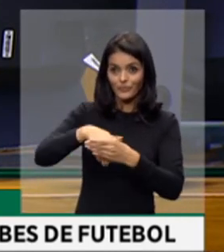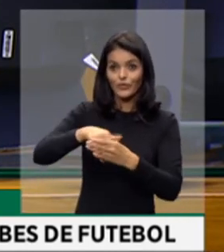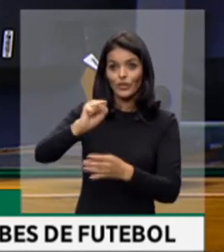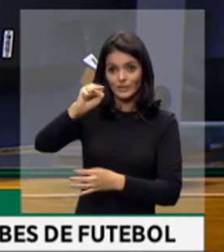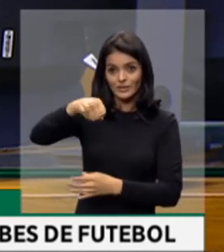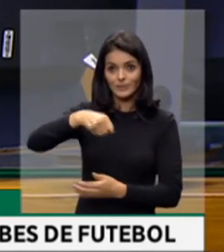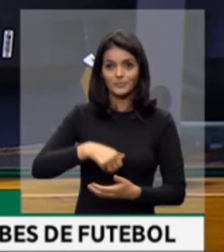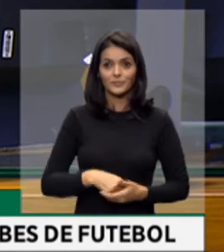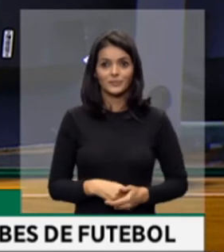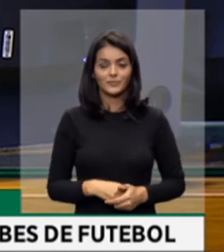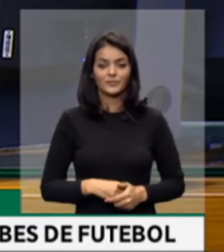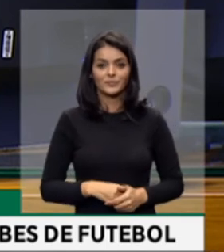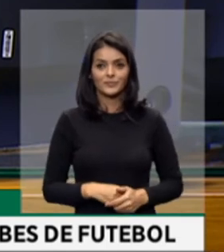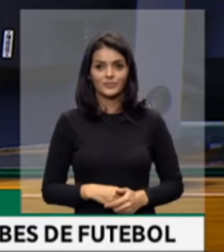SENHOR PRESIDENTE. O NOVO,